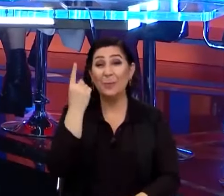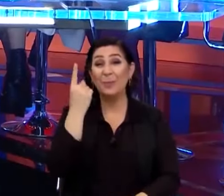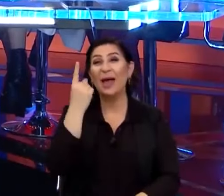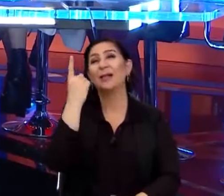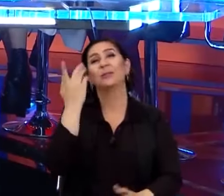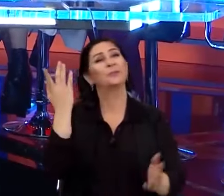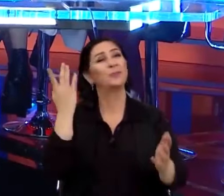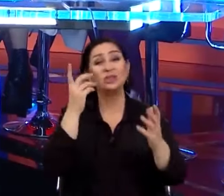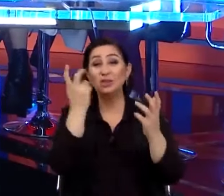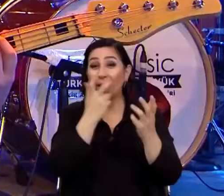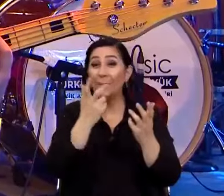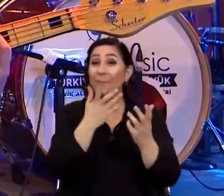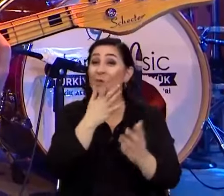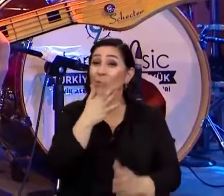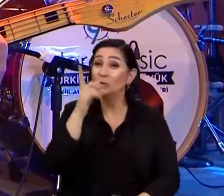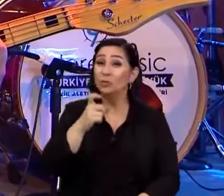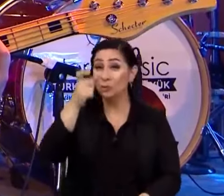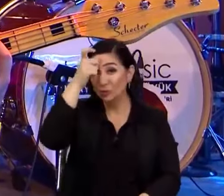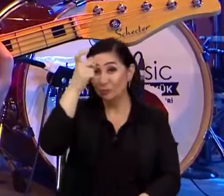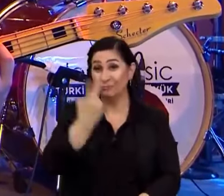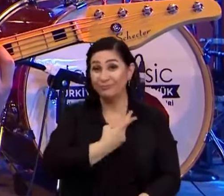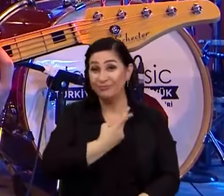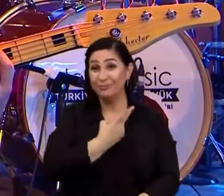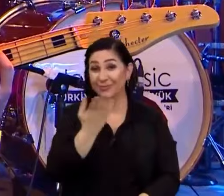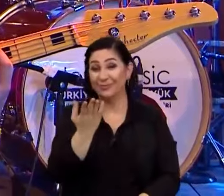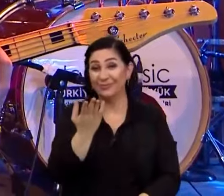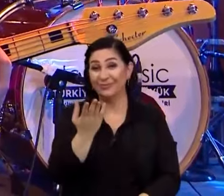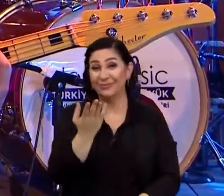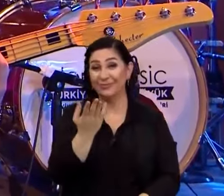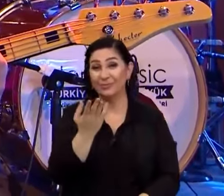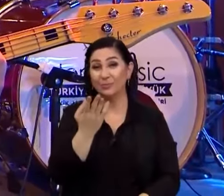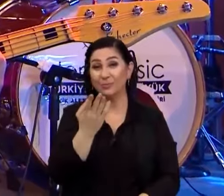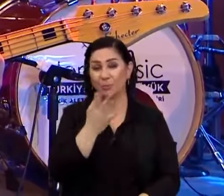kulunun şarkısını biliyor musunuz acaba şuraya gelen B bunu biliyorlardır ya